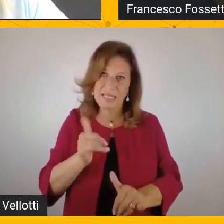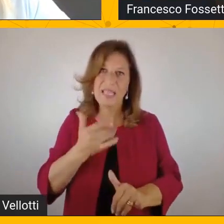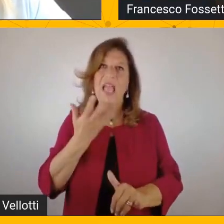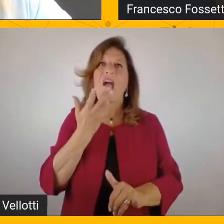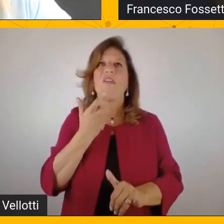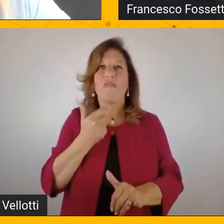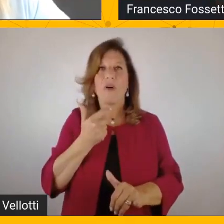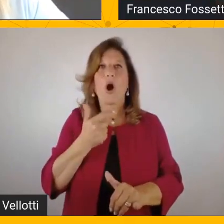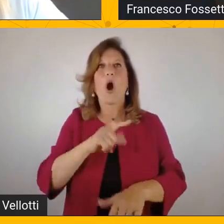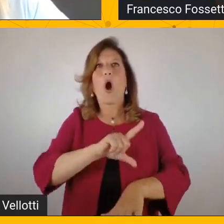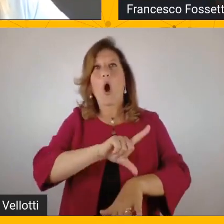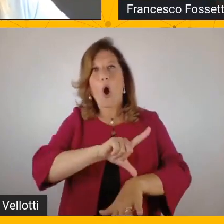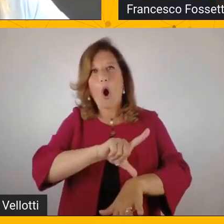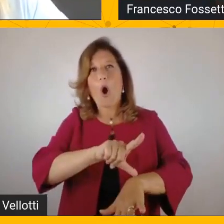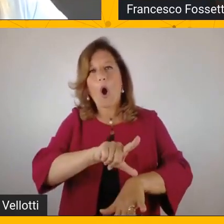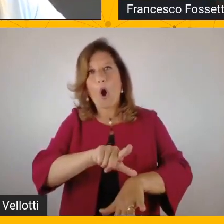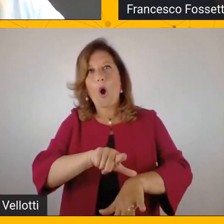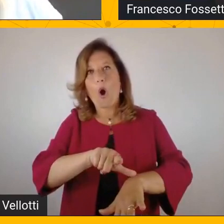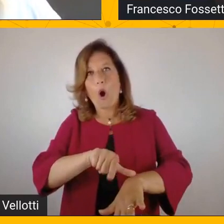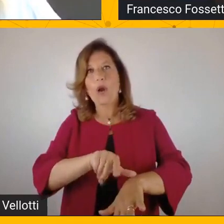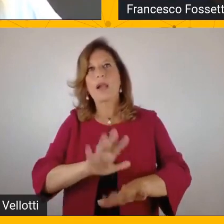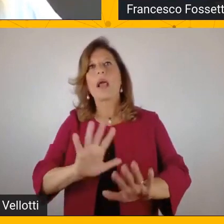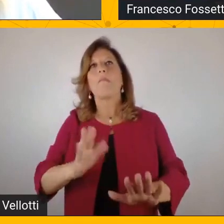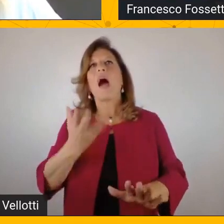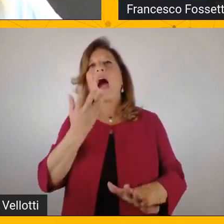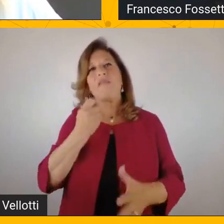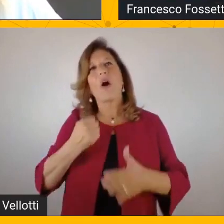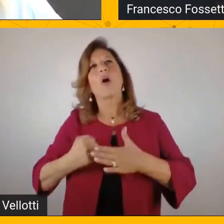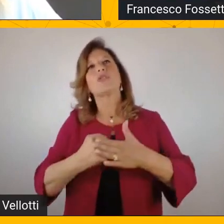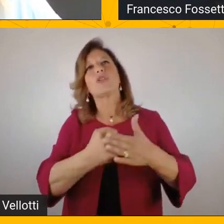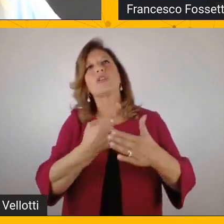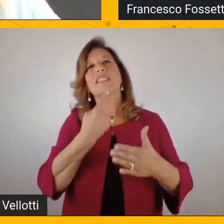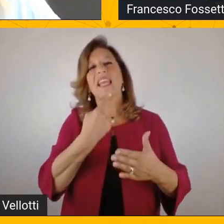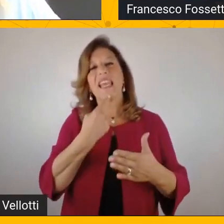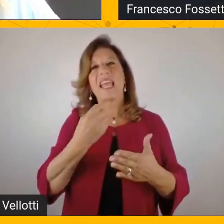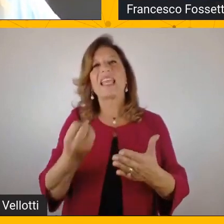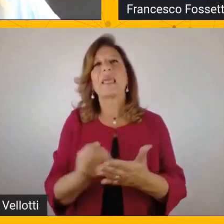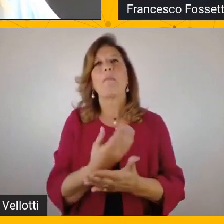di supportare eh i chi lo